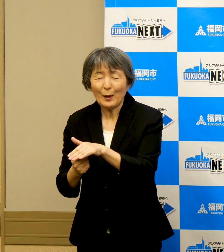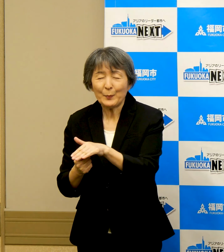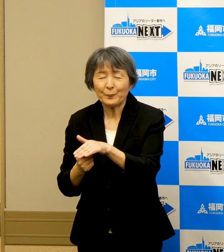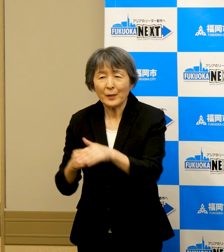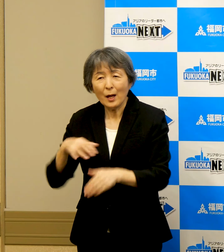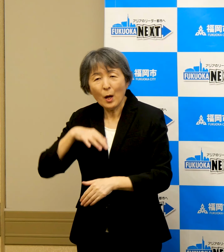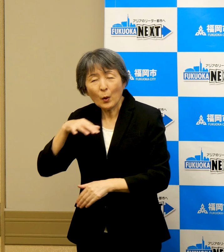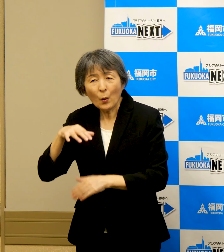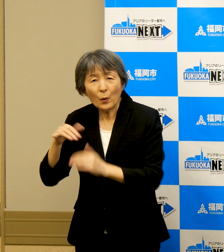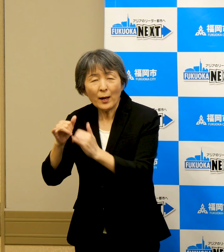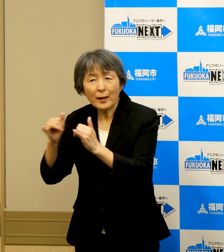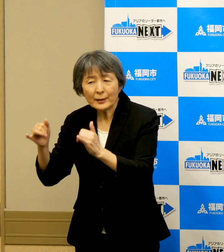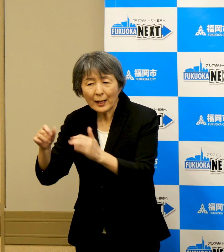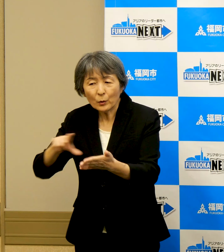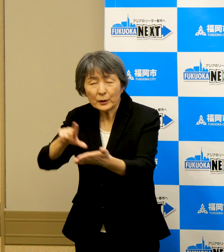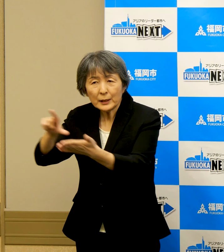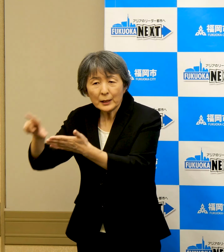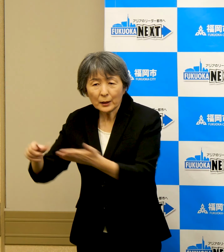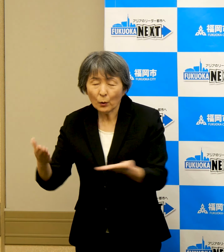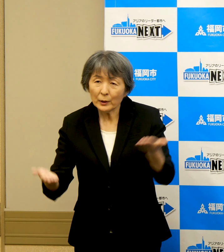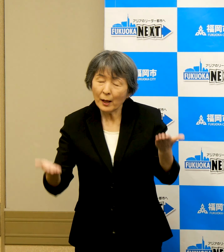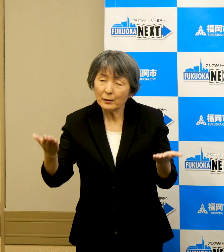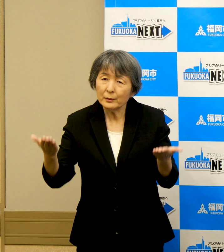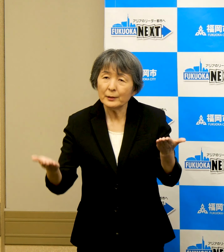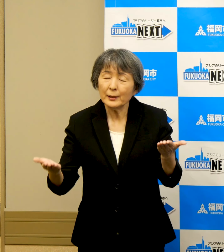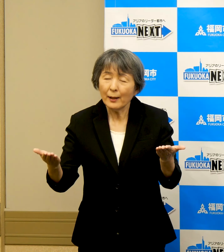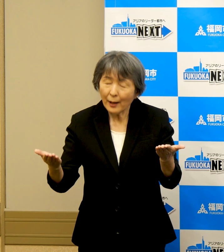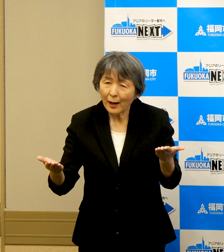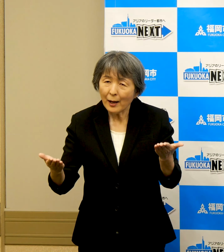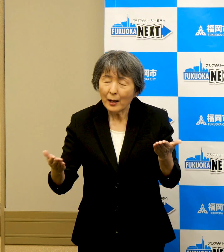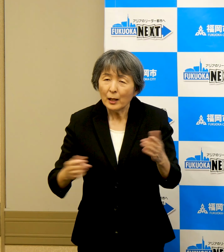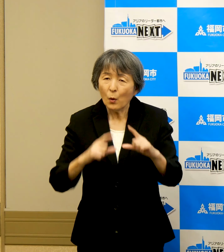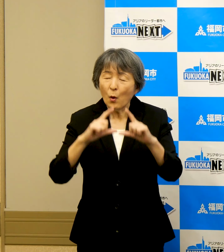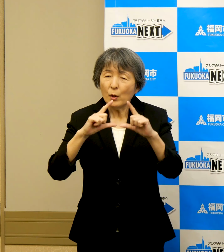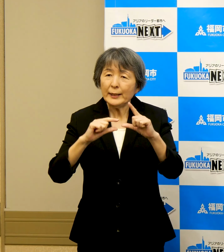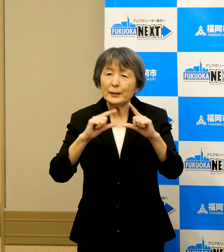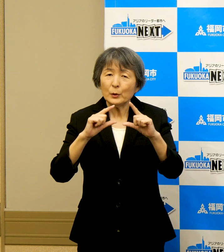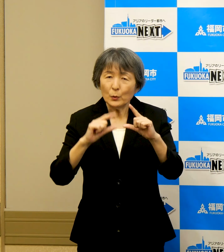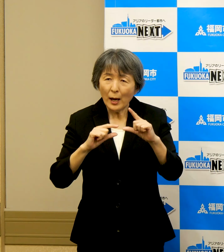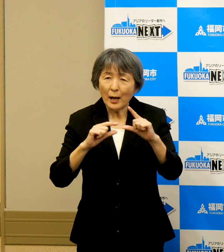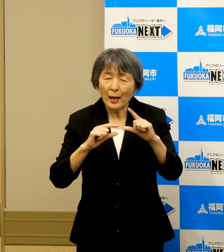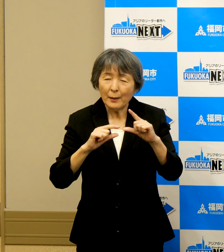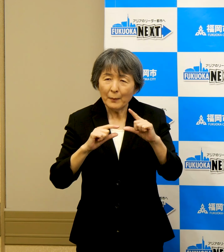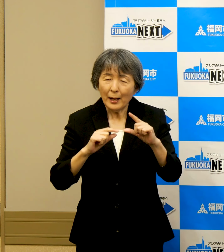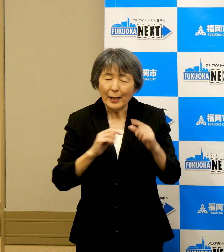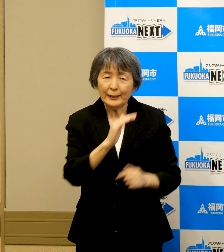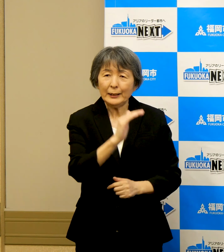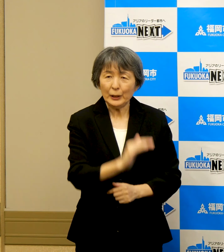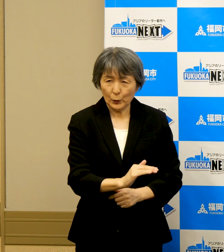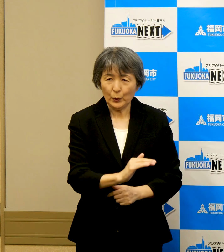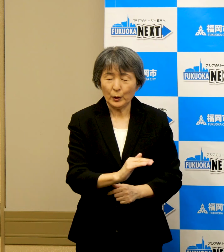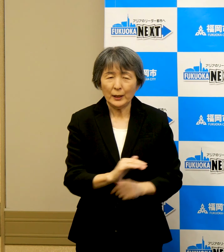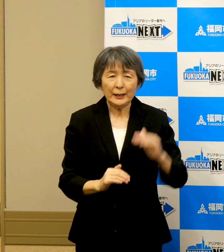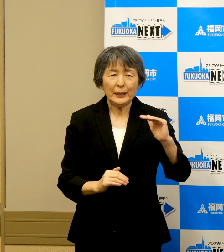高齢者の多いエリアと比較して 全体の接種率というのは その低い状況で一旦ゴールみたいな形に